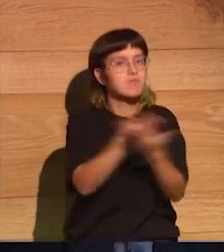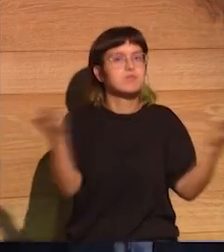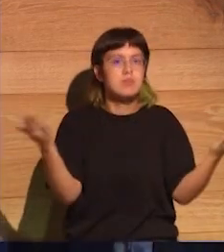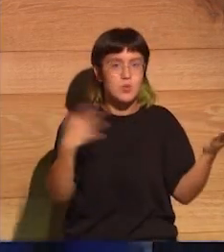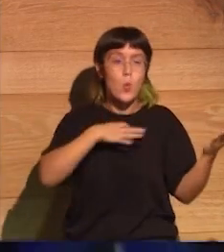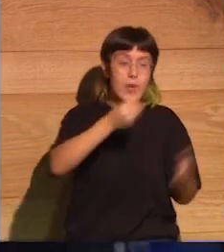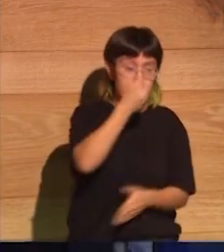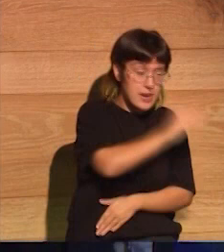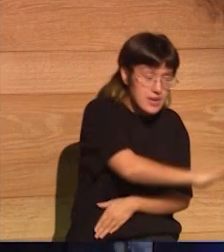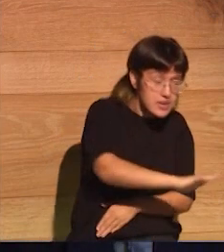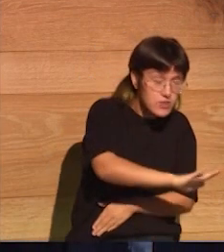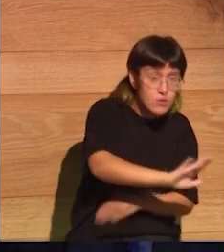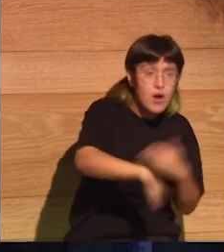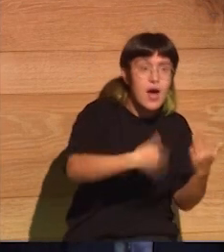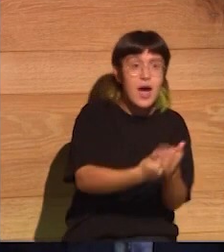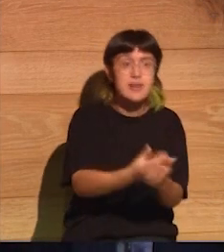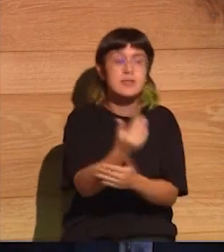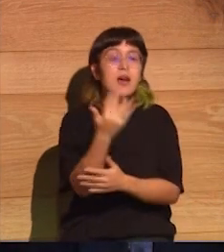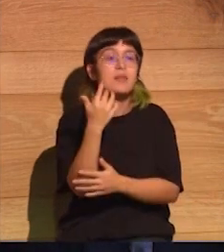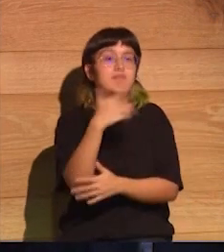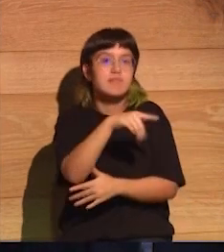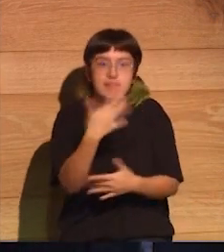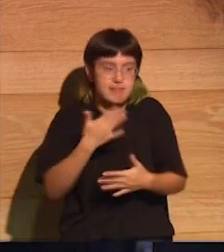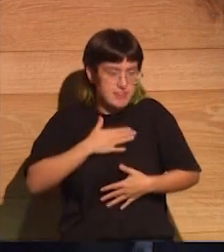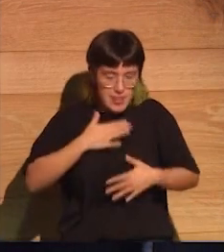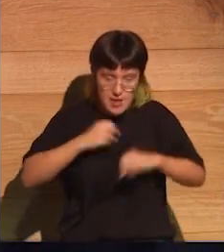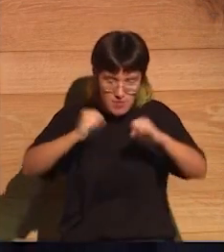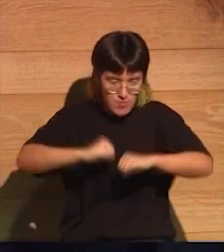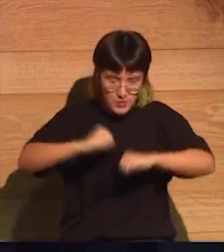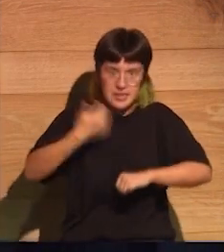hasta vuestras edades, hasta, hasta mi edad que soy una estartapera de 70.